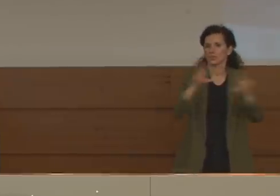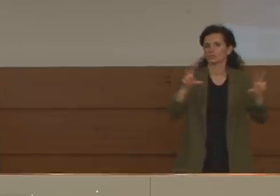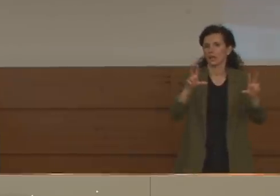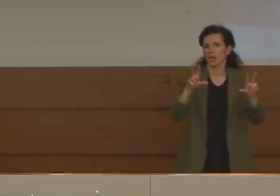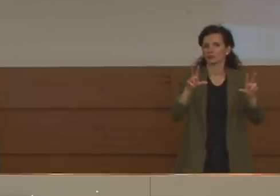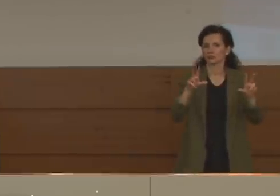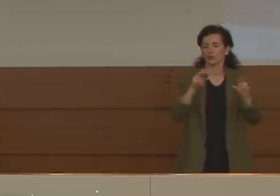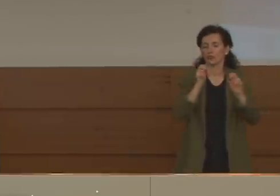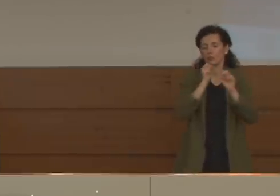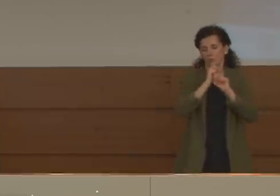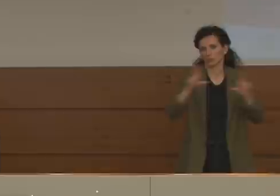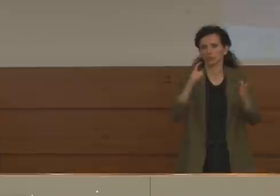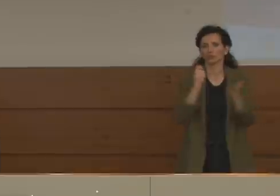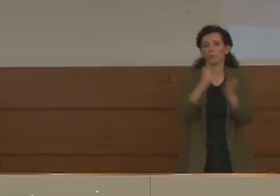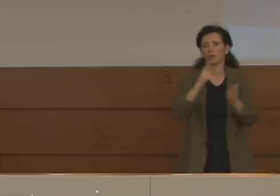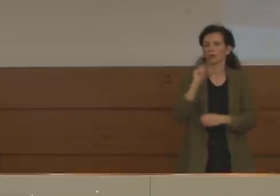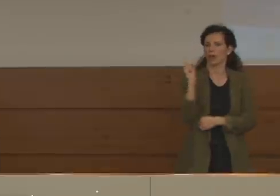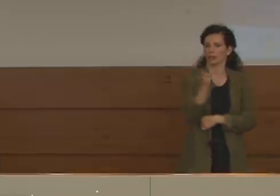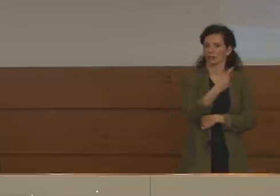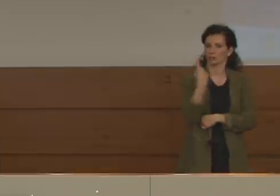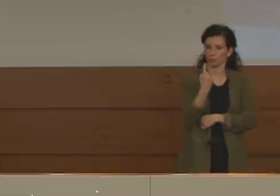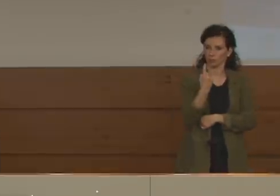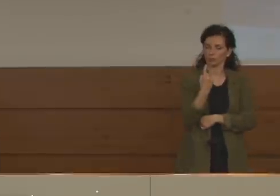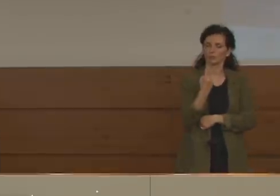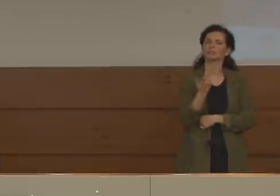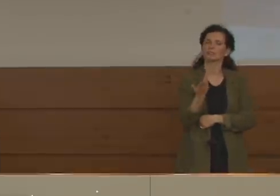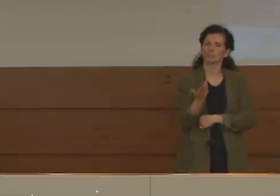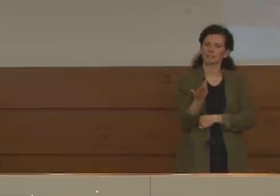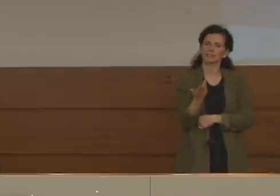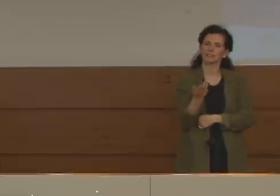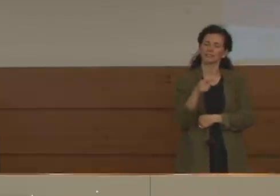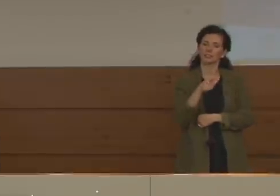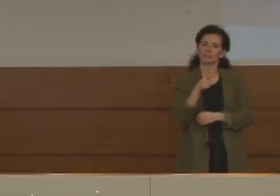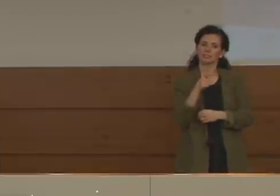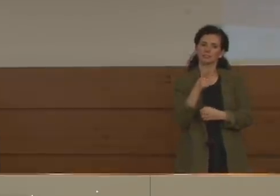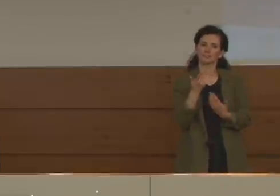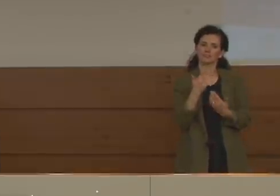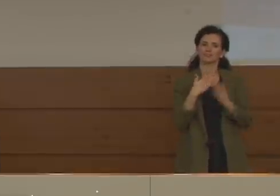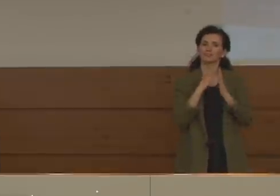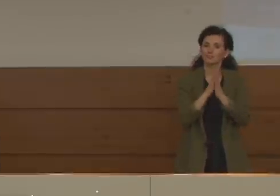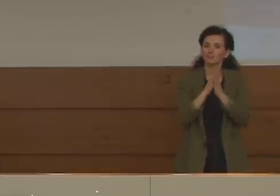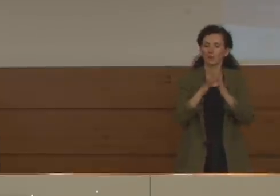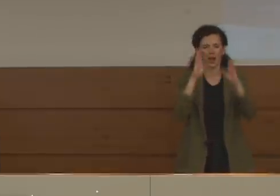tutti quanti. E quindi di essere particolarmente attenti a seguire le